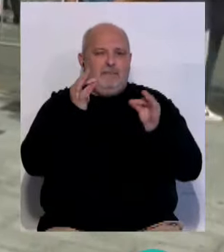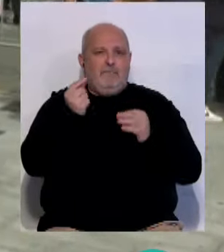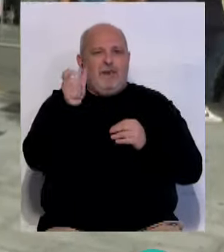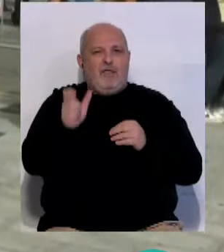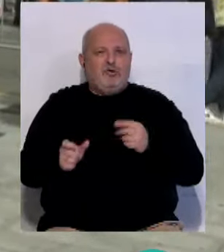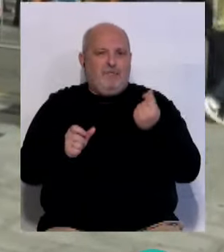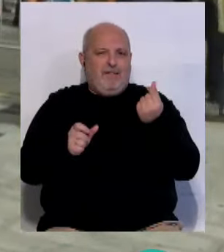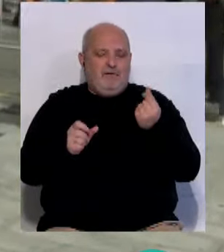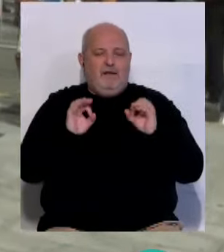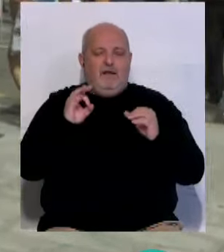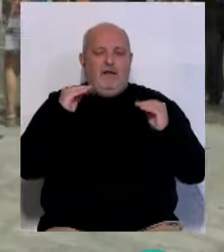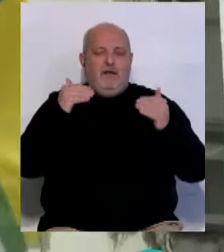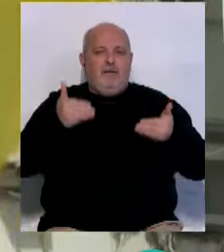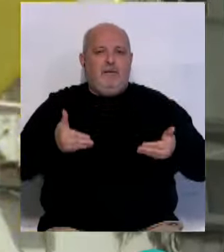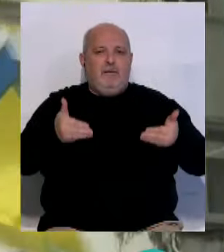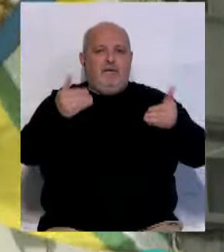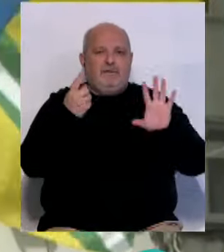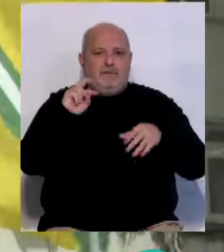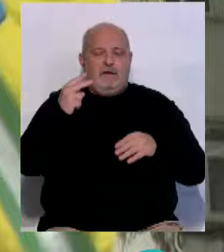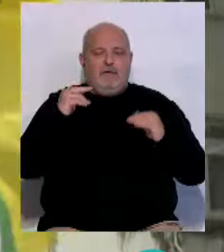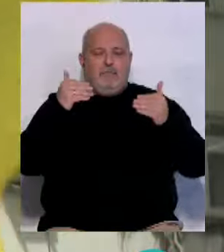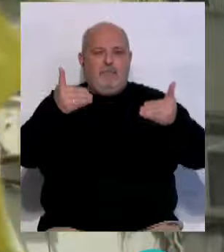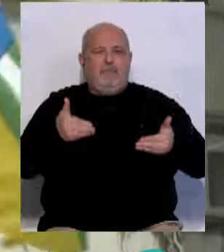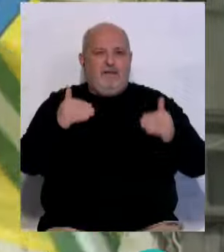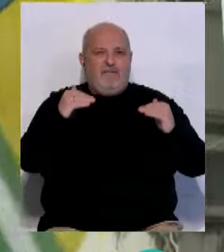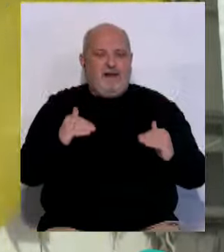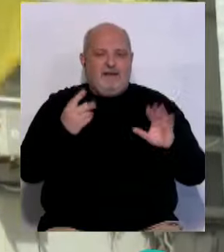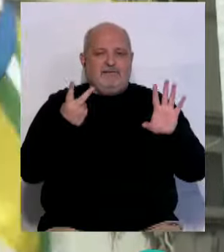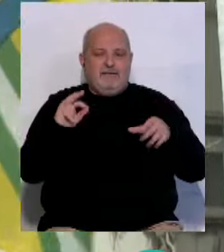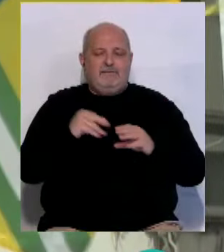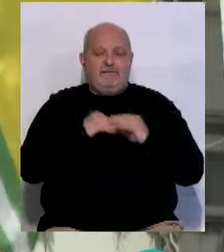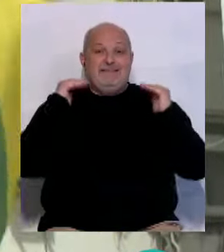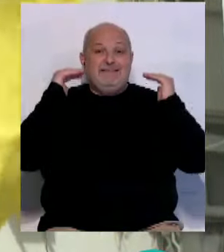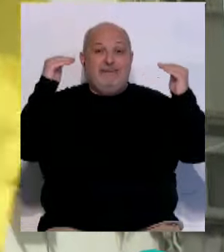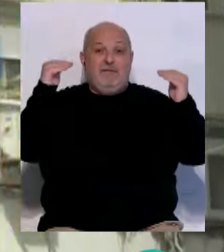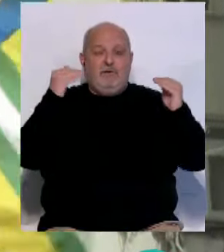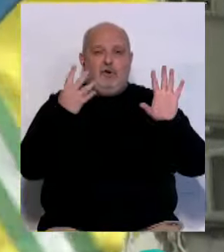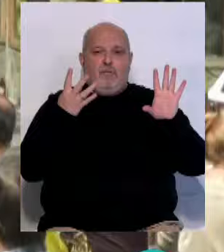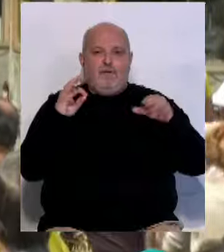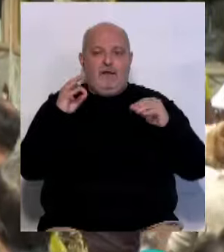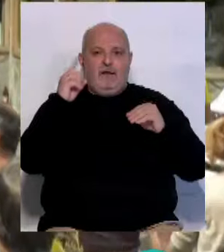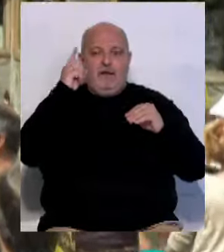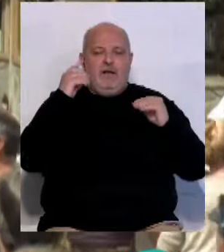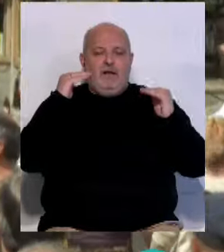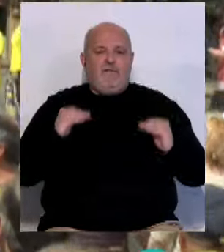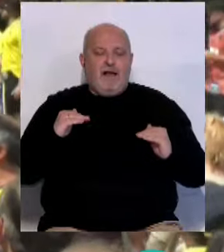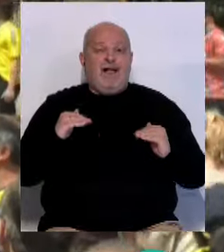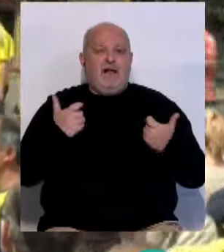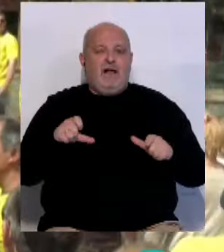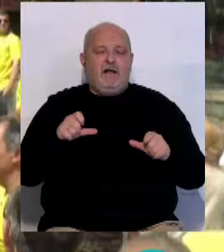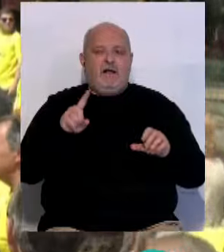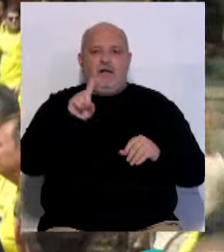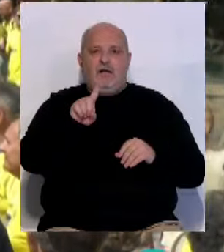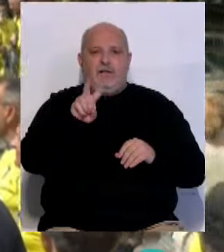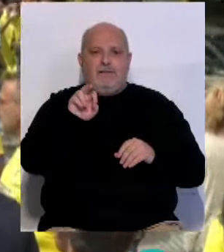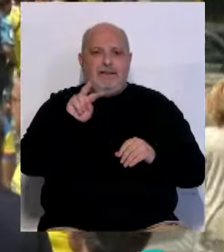precios en preferencia alta 60 preferencia baja 70 en Tribuna alta 90 y en Tribuna baja 120 en la